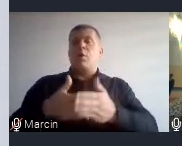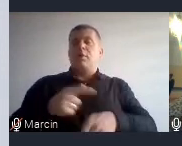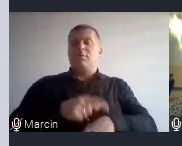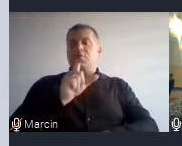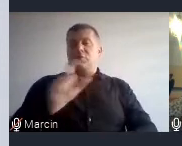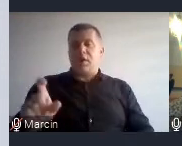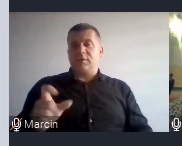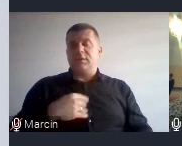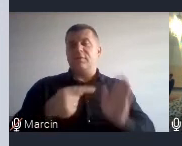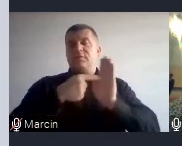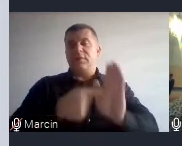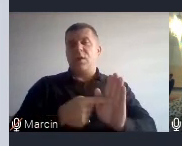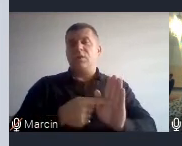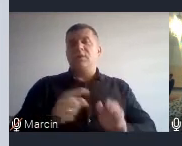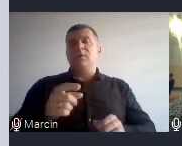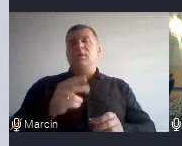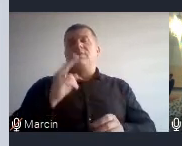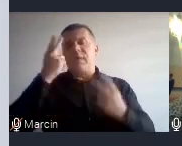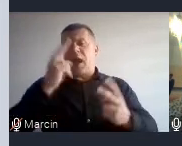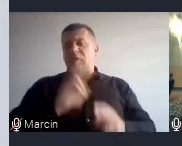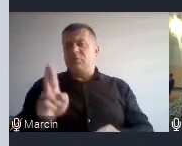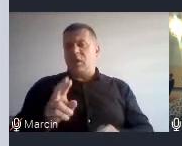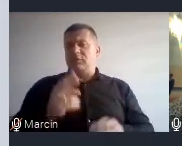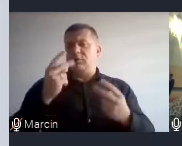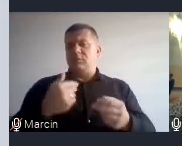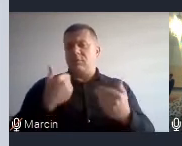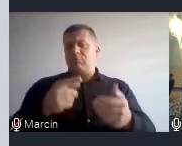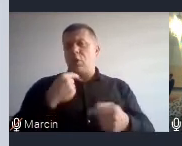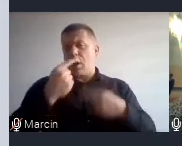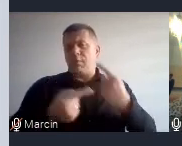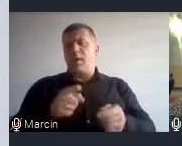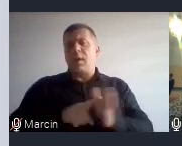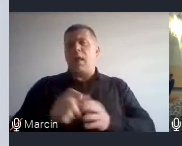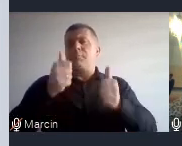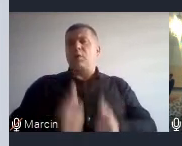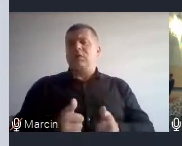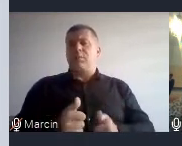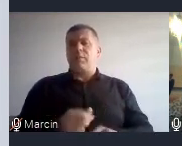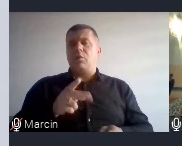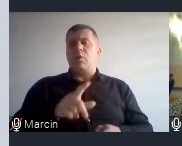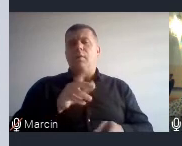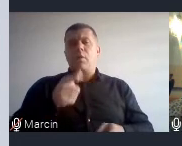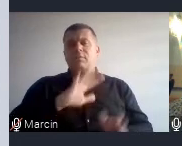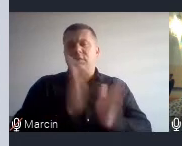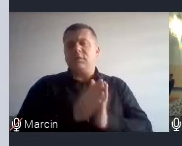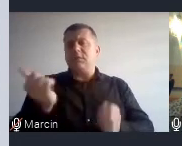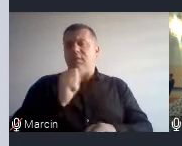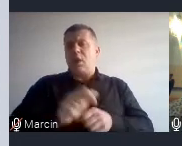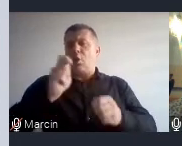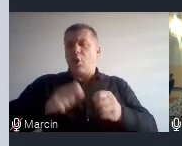Wskazałem wam zagadnienia, które są kluczowe dla samego postępowania, które podlegają kontroli, sprawdzeniu i weryfikacji.